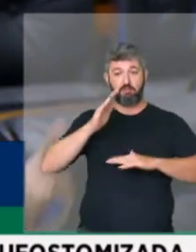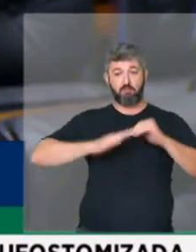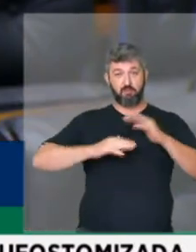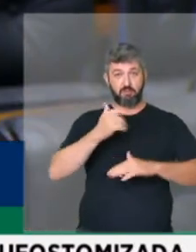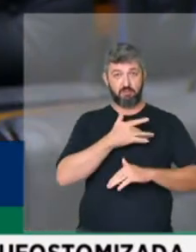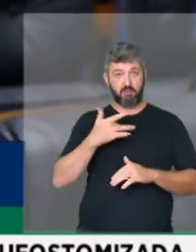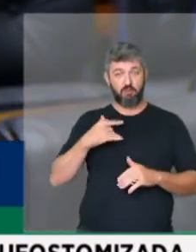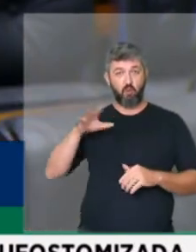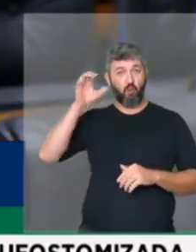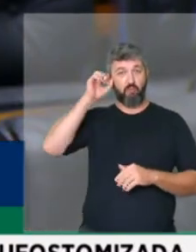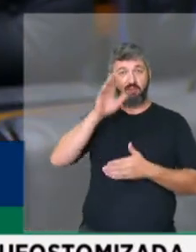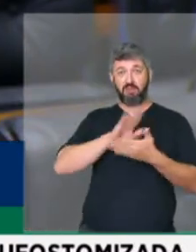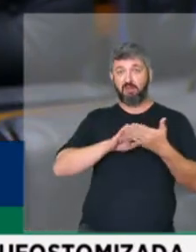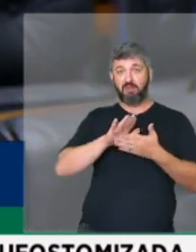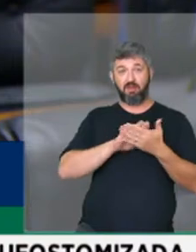[DEPUTADO]: O PROS ORIENTA SIM, QUE FRIA